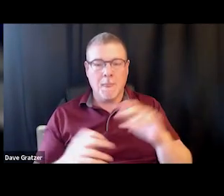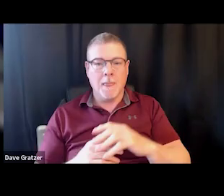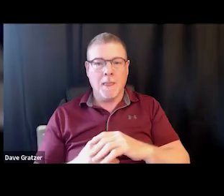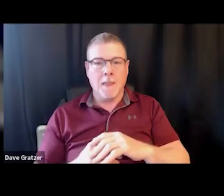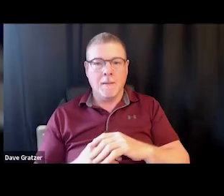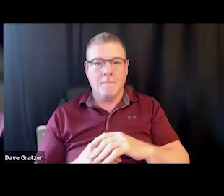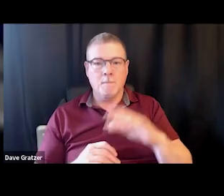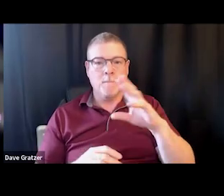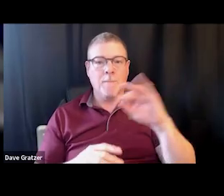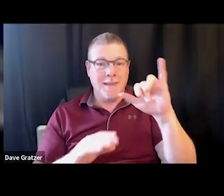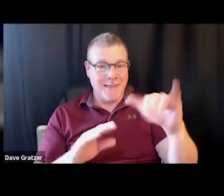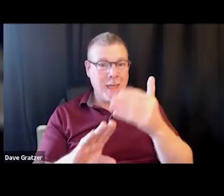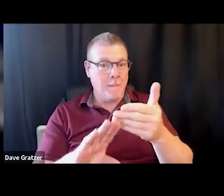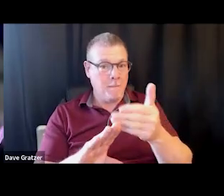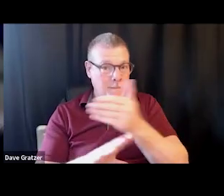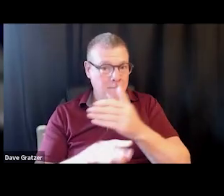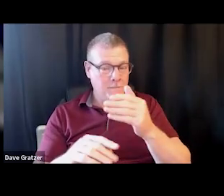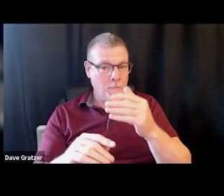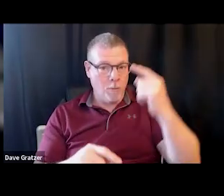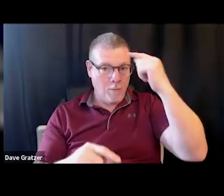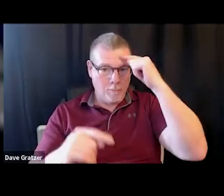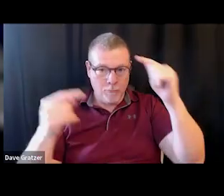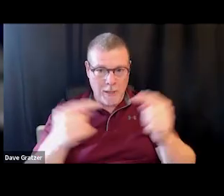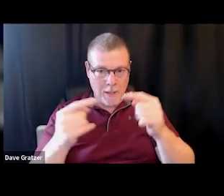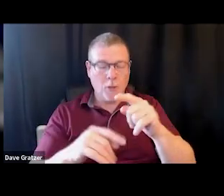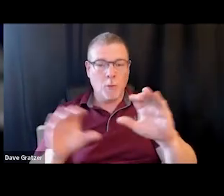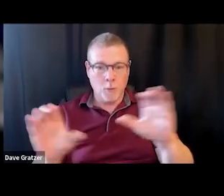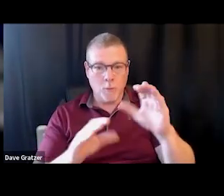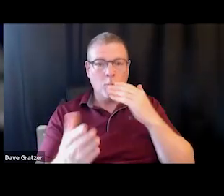Y eso fue antes de tu lesión cerebral que te iba bien en la escuela, ¿verdad?